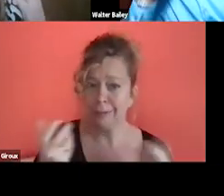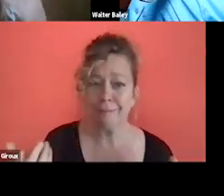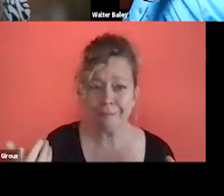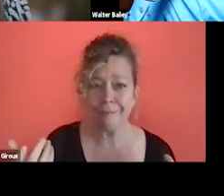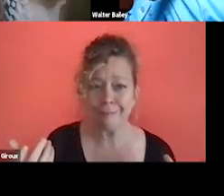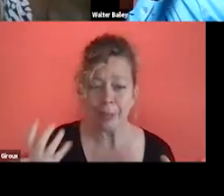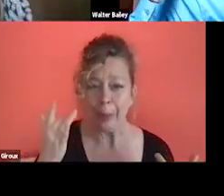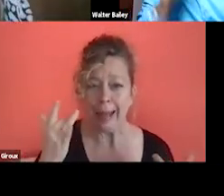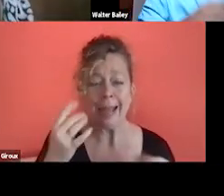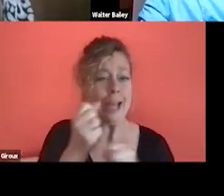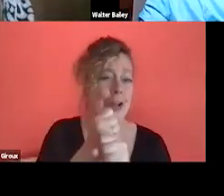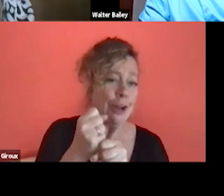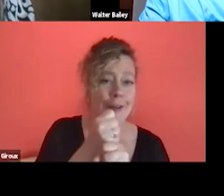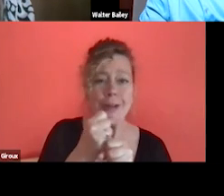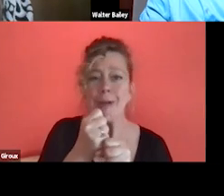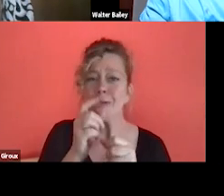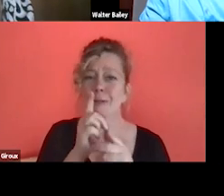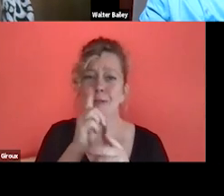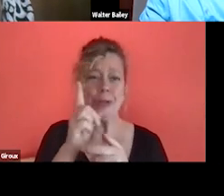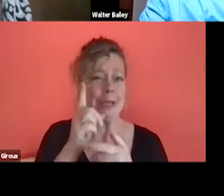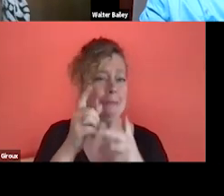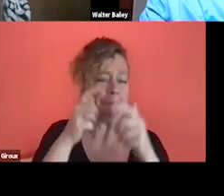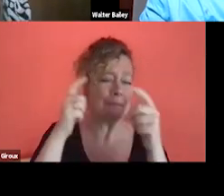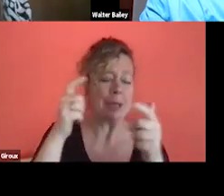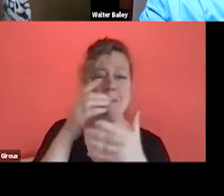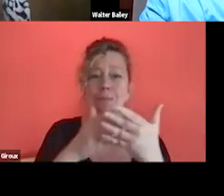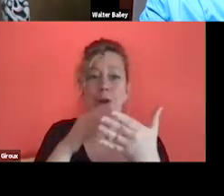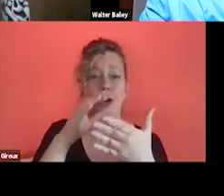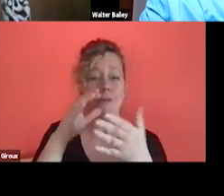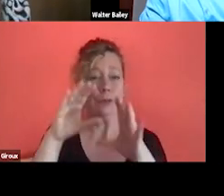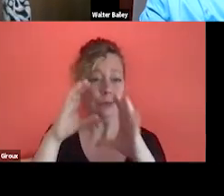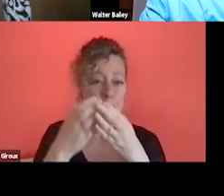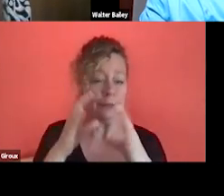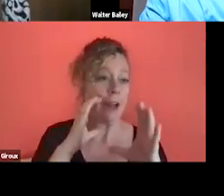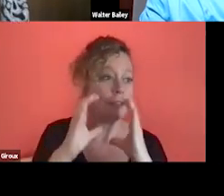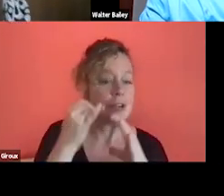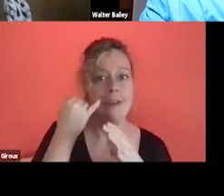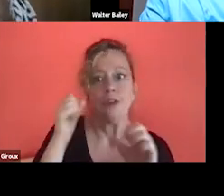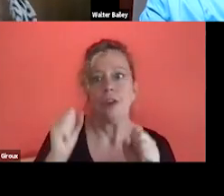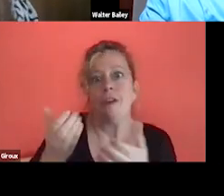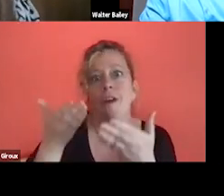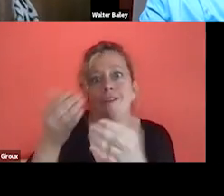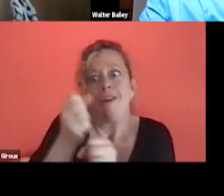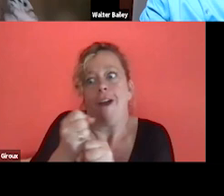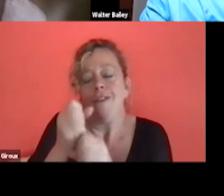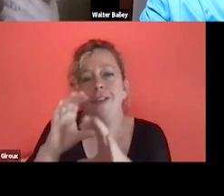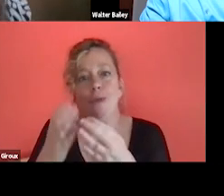Porque el café siempre ha sido una gran parte de nuestros grupos. Y tuvimos que tener conversaciones sobre si podíamos o no ofrecer café en nuestros grupos.